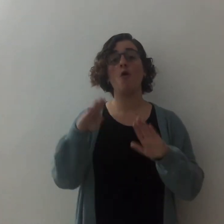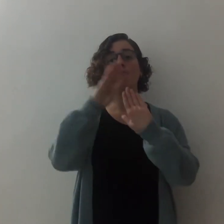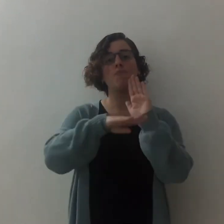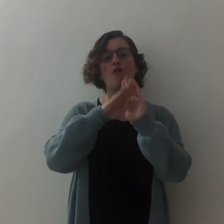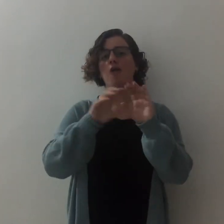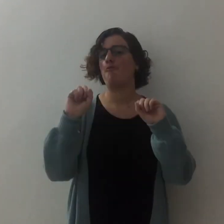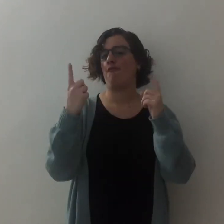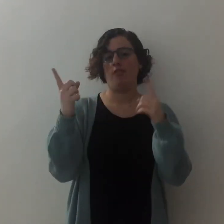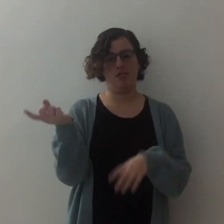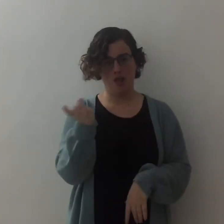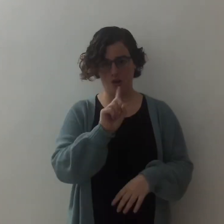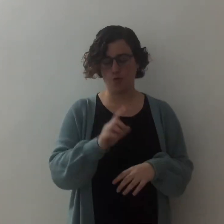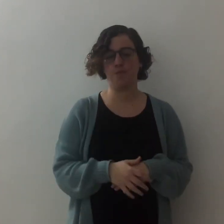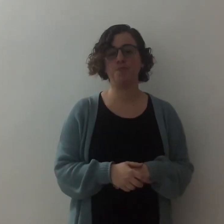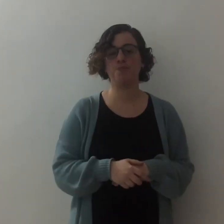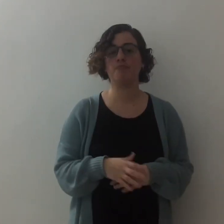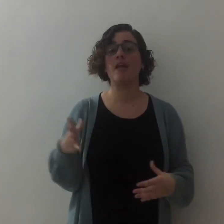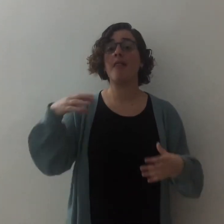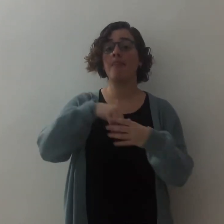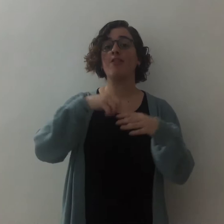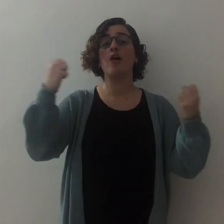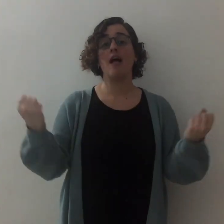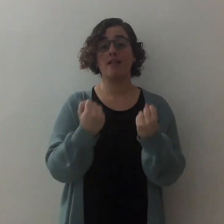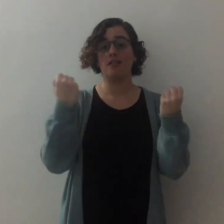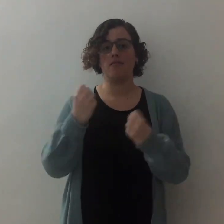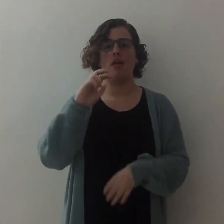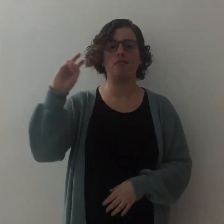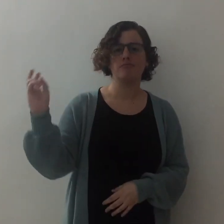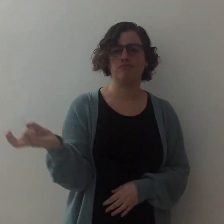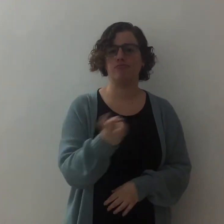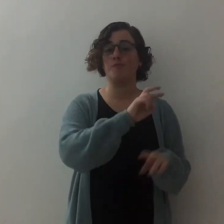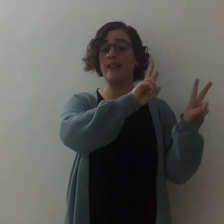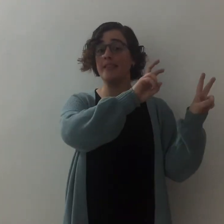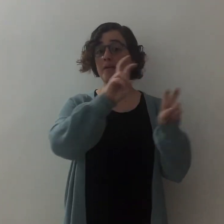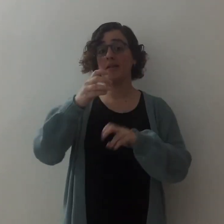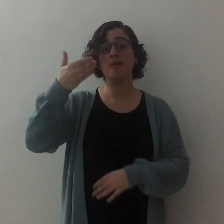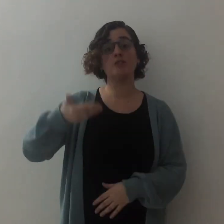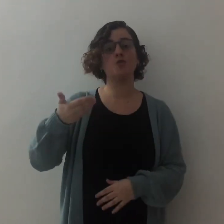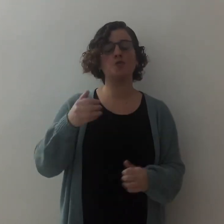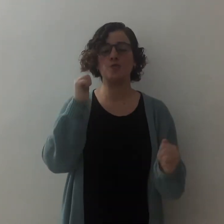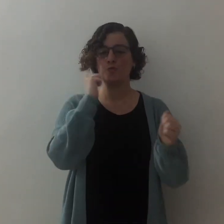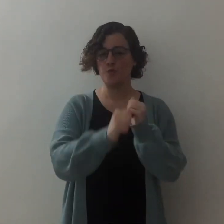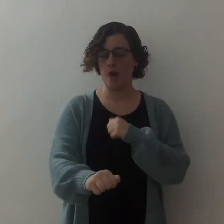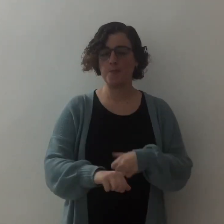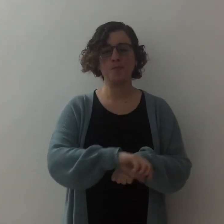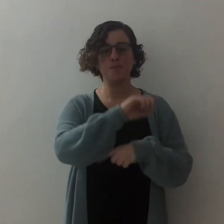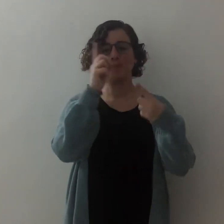Recordamos que es un pre-programa, y recordamos las actividades más importantes: